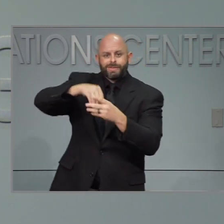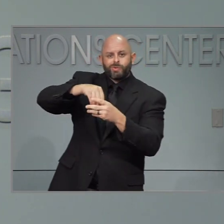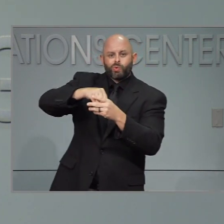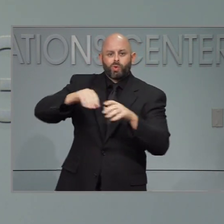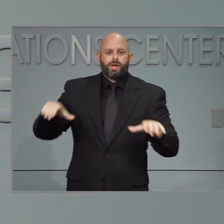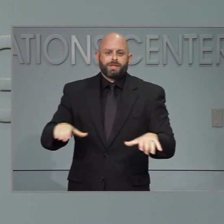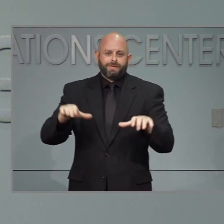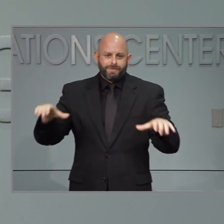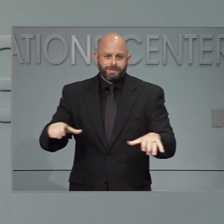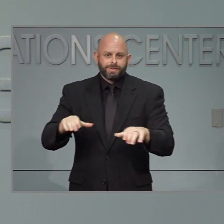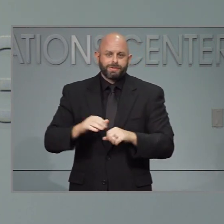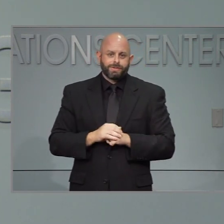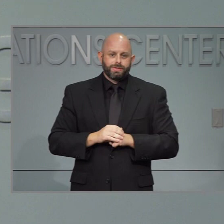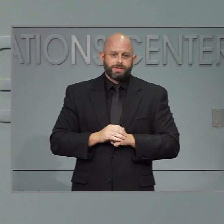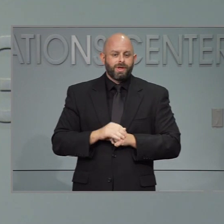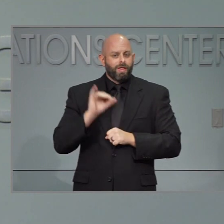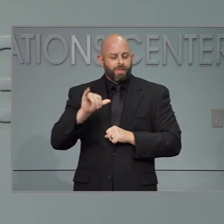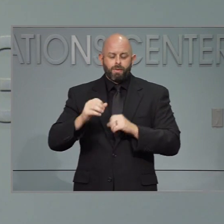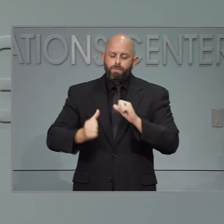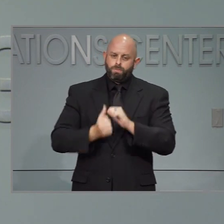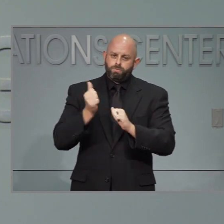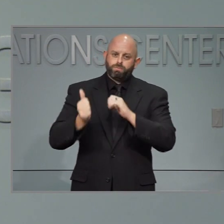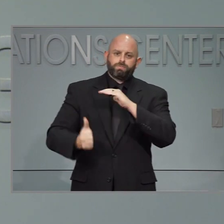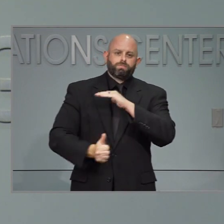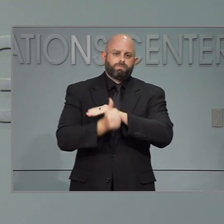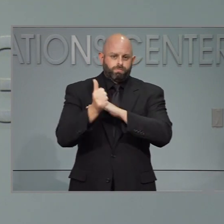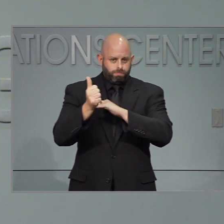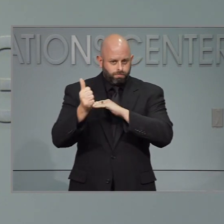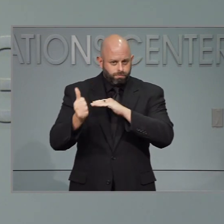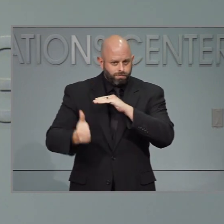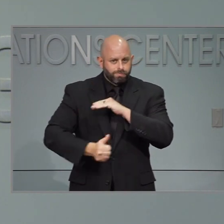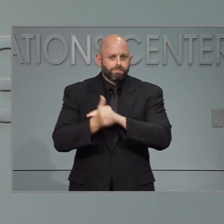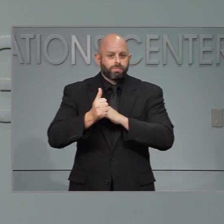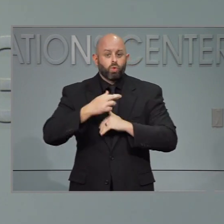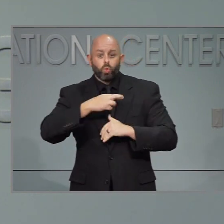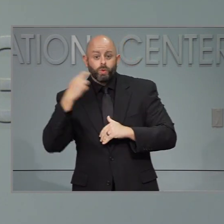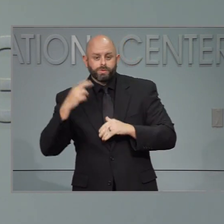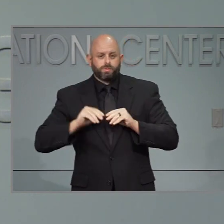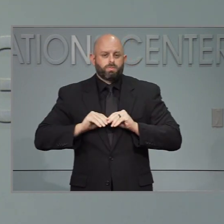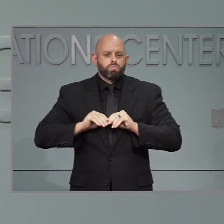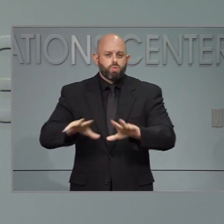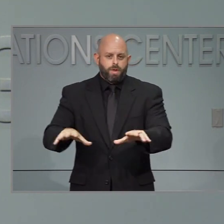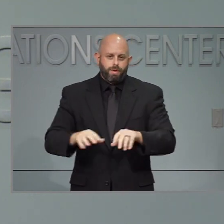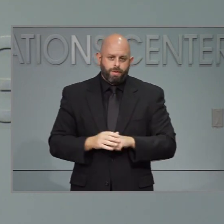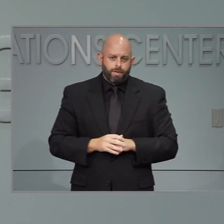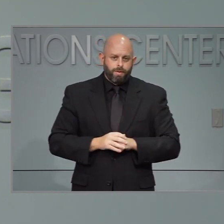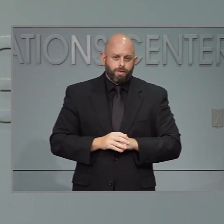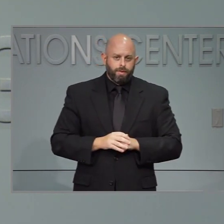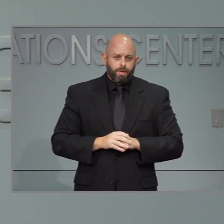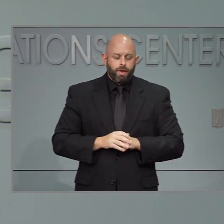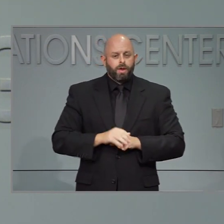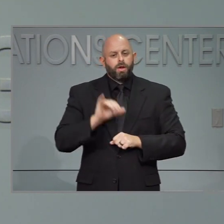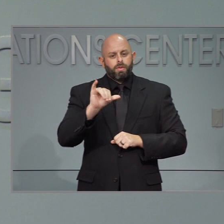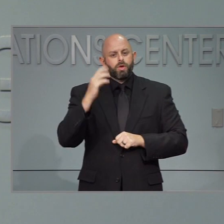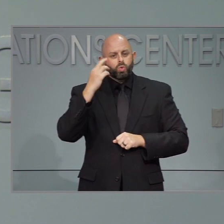peligrosos son actividades en interiores, actividades que continúan conllevando propagación del virus es por